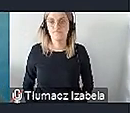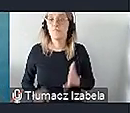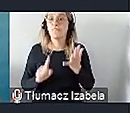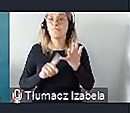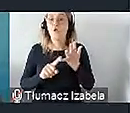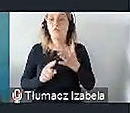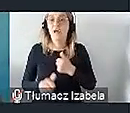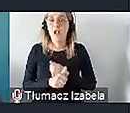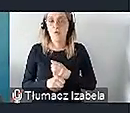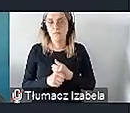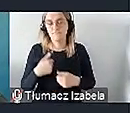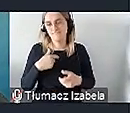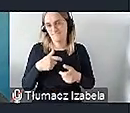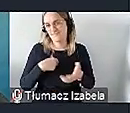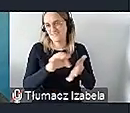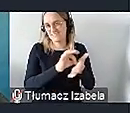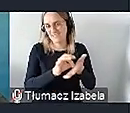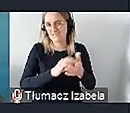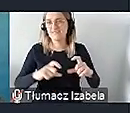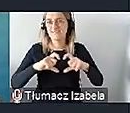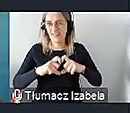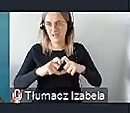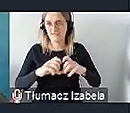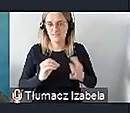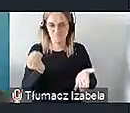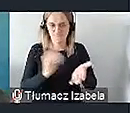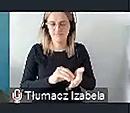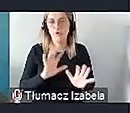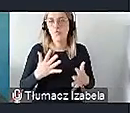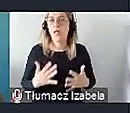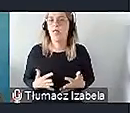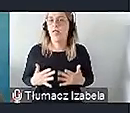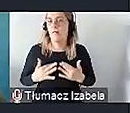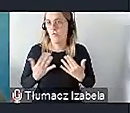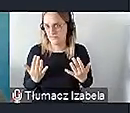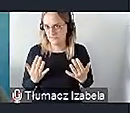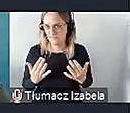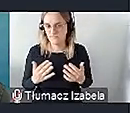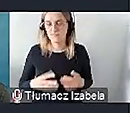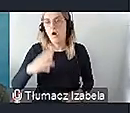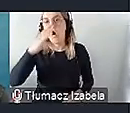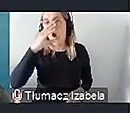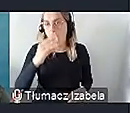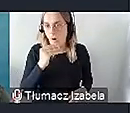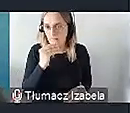Ja tu wrzuciłem serduszko, bo to argument na emocje. Ponieważ obraz wiąże się z wyobraźnią,